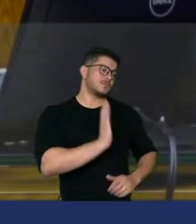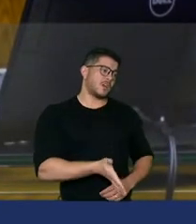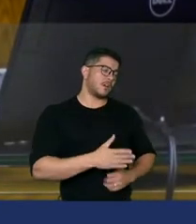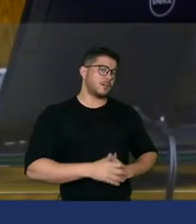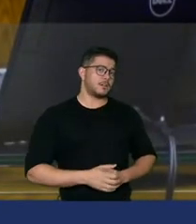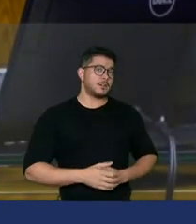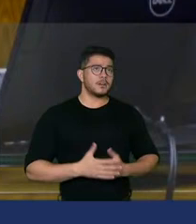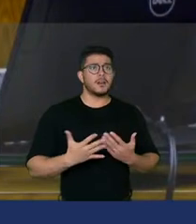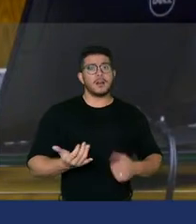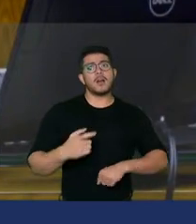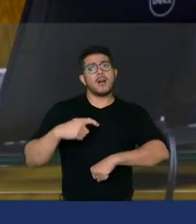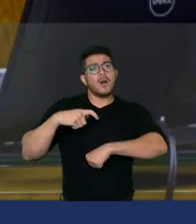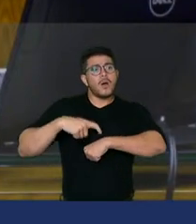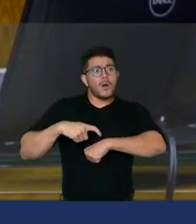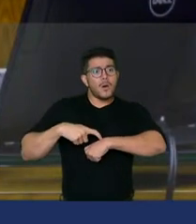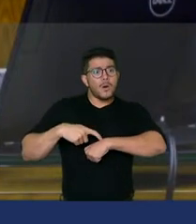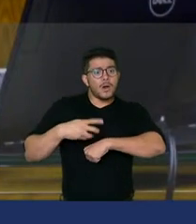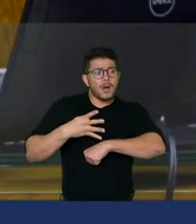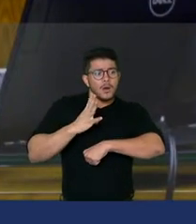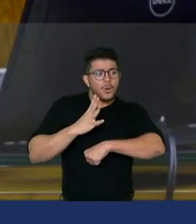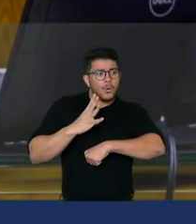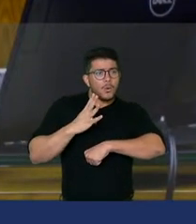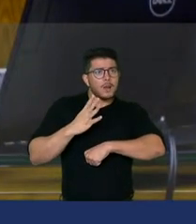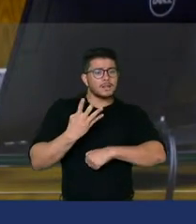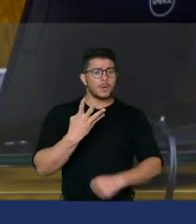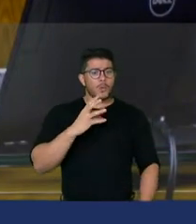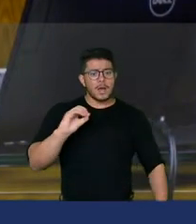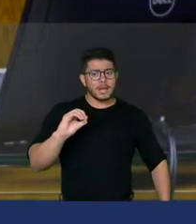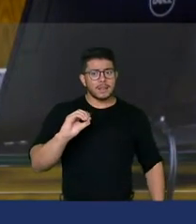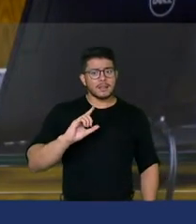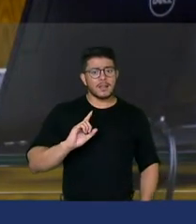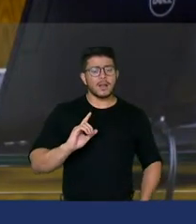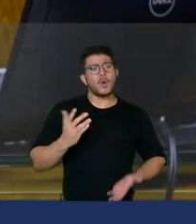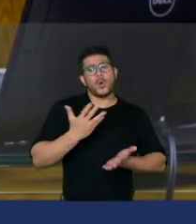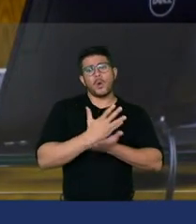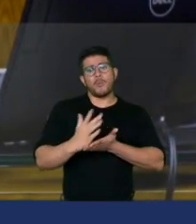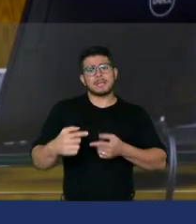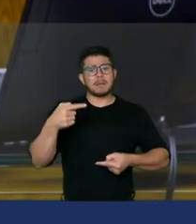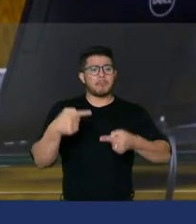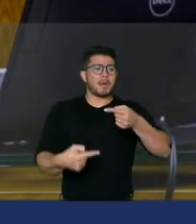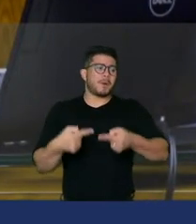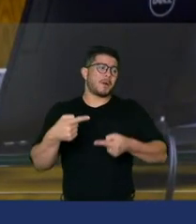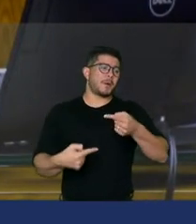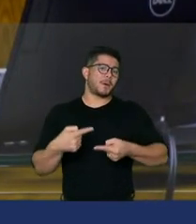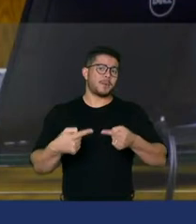BOBAGEM! VOSSA EXCELÊNCIA ME INTERROMPEU. [PRESIDENTE]: EU NÃO VOU PERMITIR QUE ÀS 16:37, A GENTE ESTE UM DEBATE AQUI NO